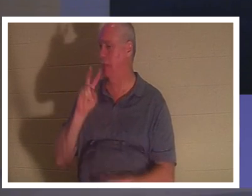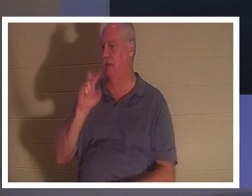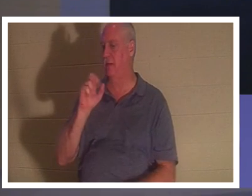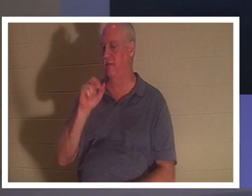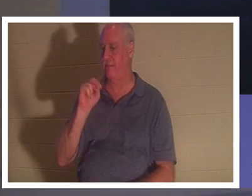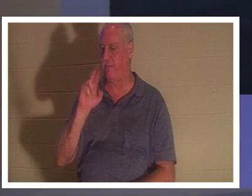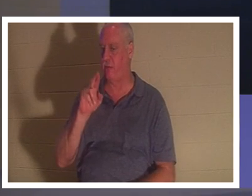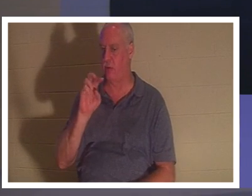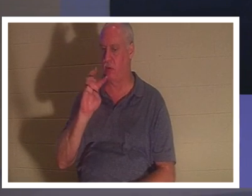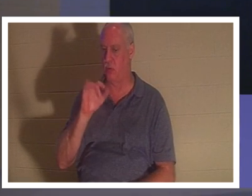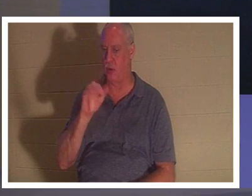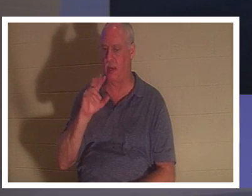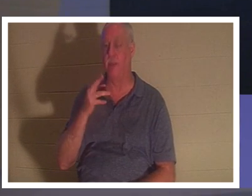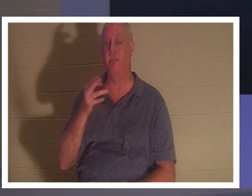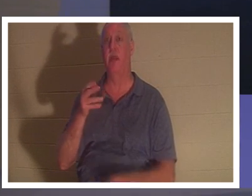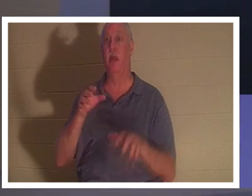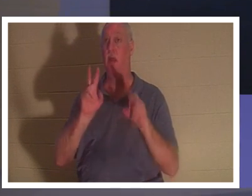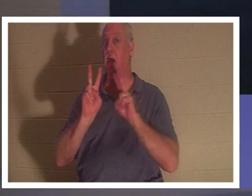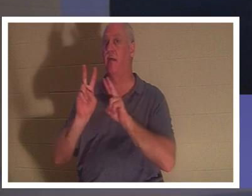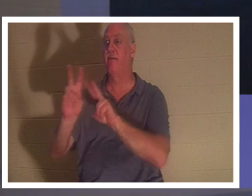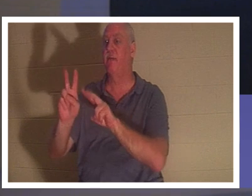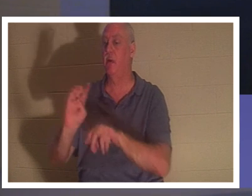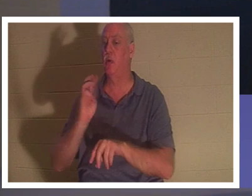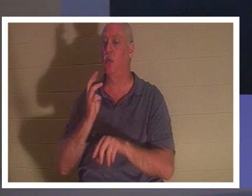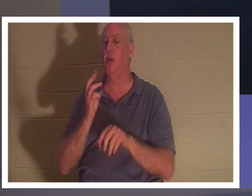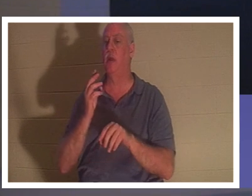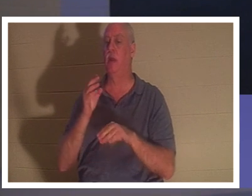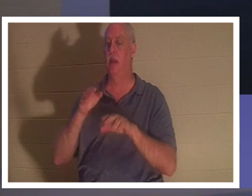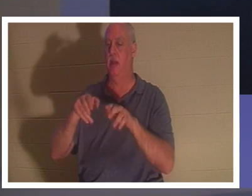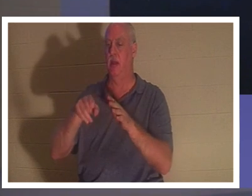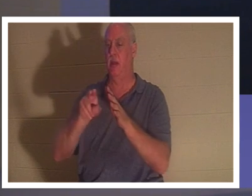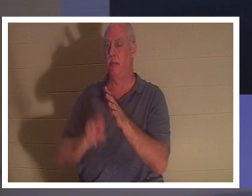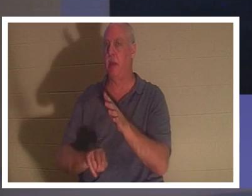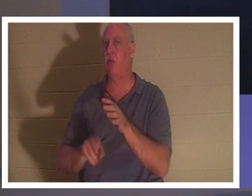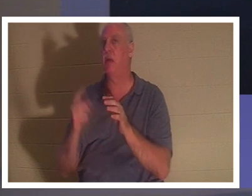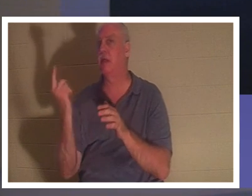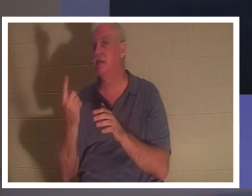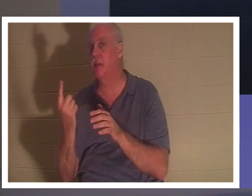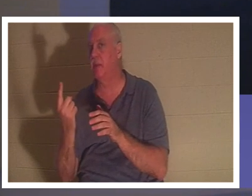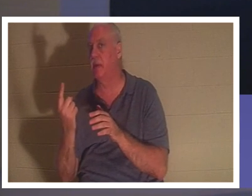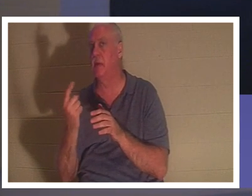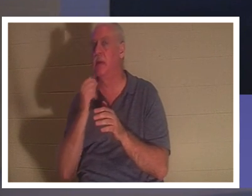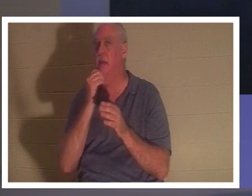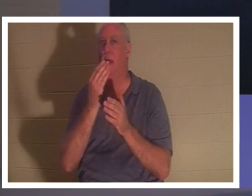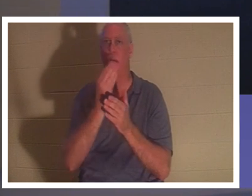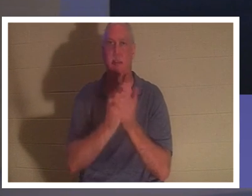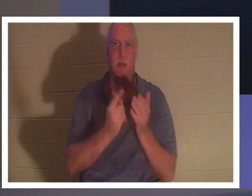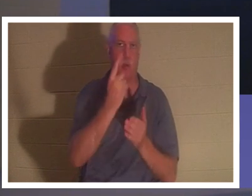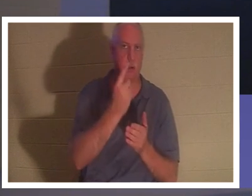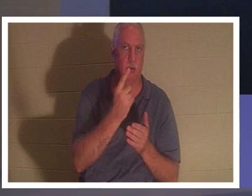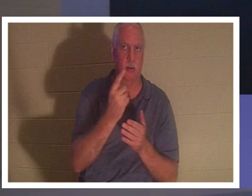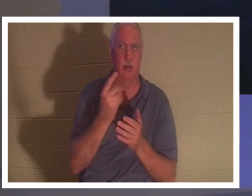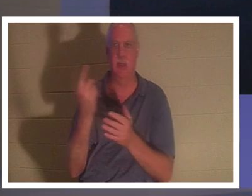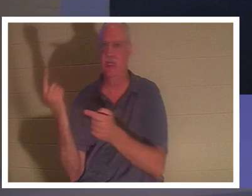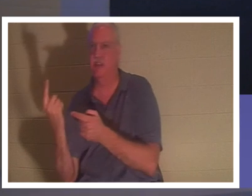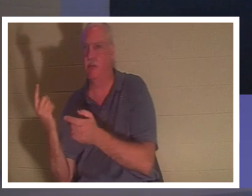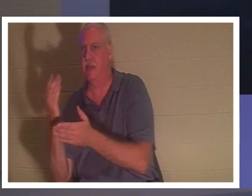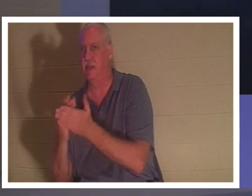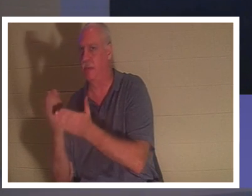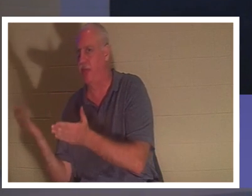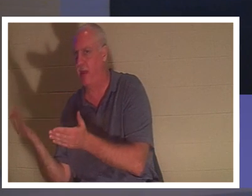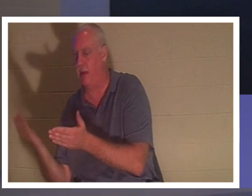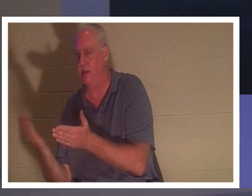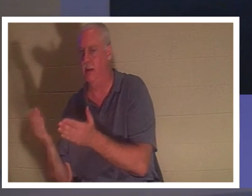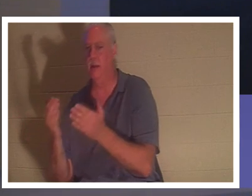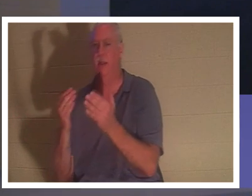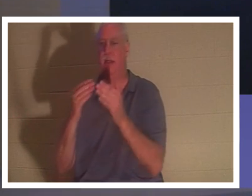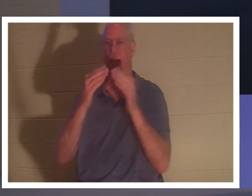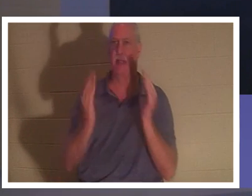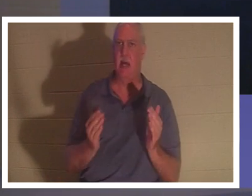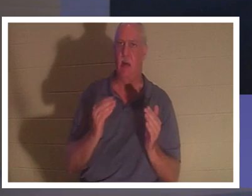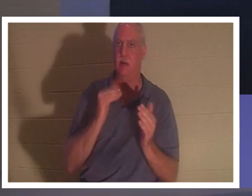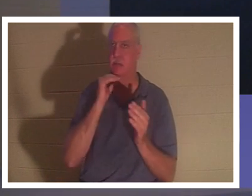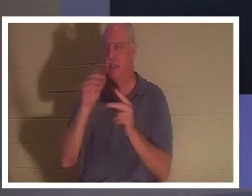d'un enterrement, nous enterrons quelque chose, pas quelqu'un ; c'est la maison, pas le locataire, qui est enfoncée dans